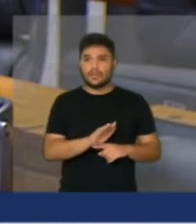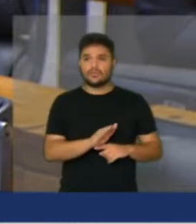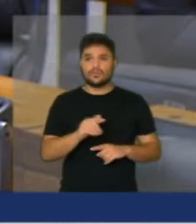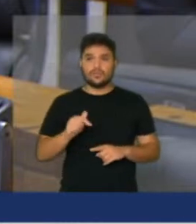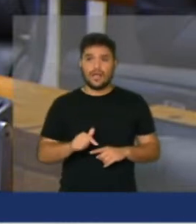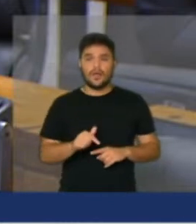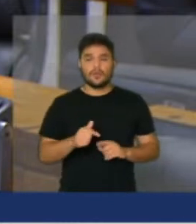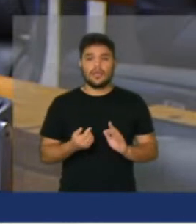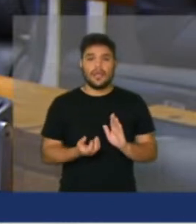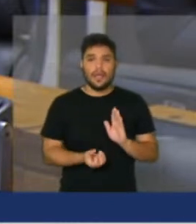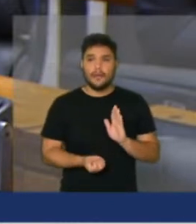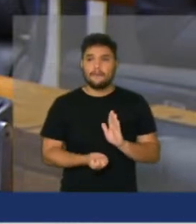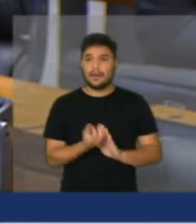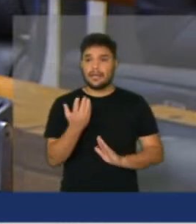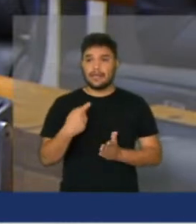PORQUE TAMBÉM ACHO E DESEJO QUE O MINISTRO PAULO GUEDES